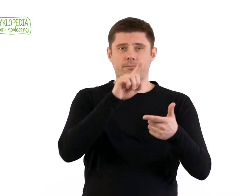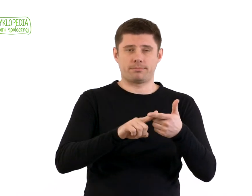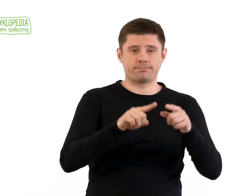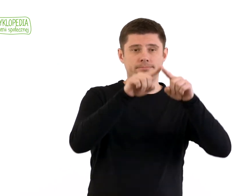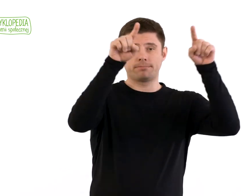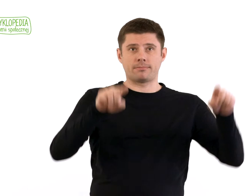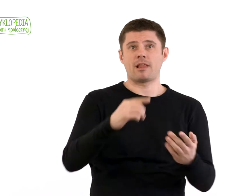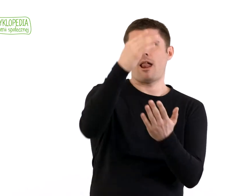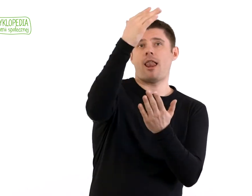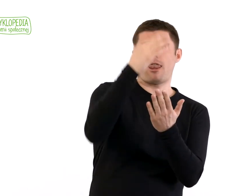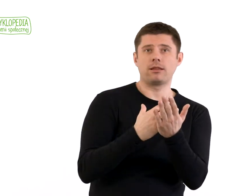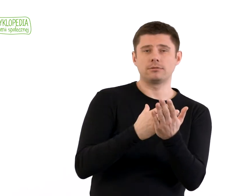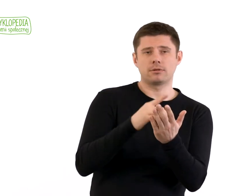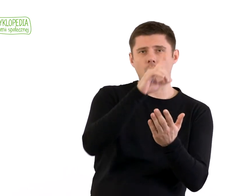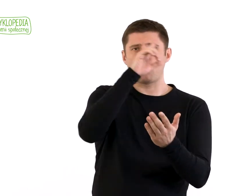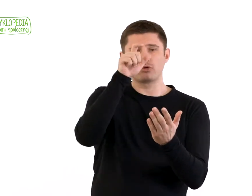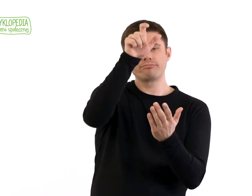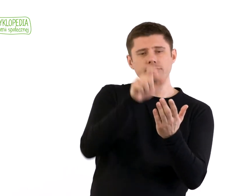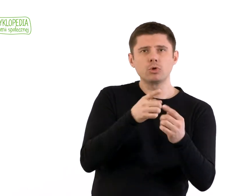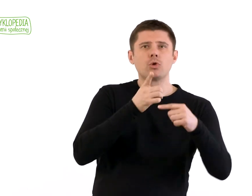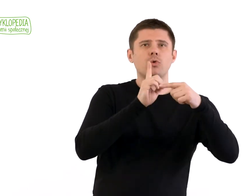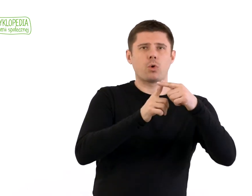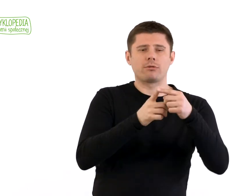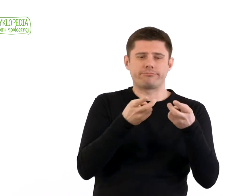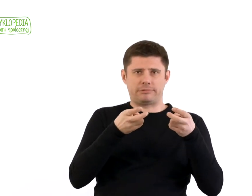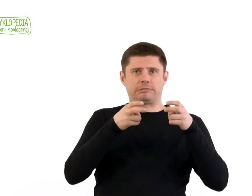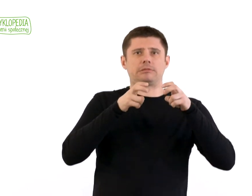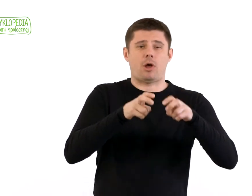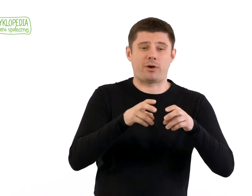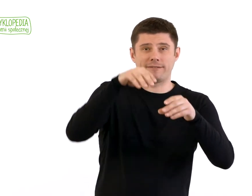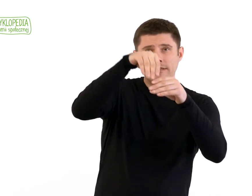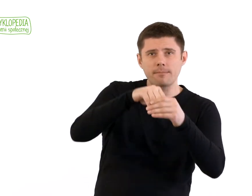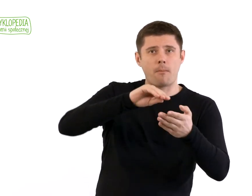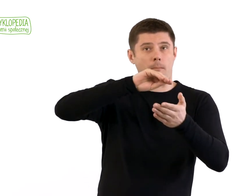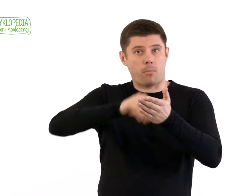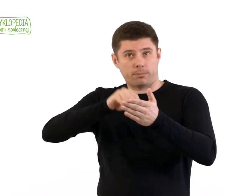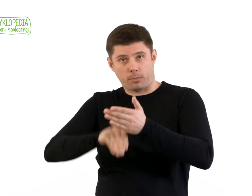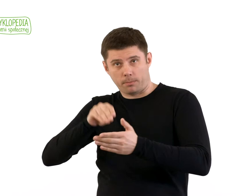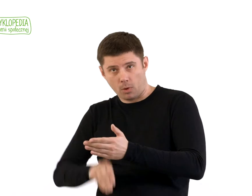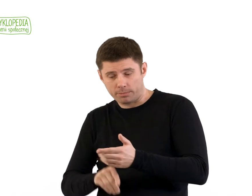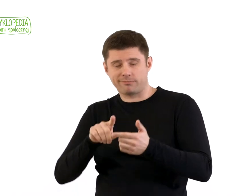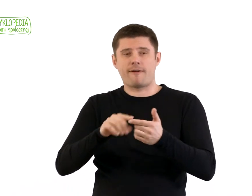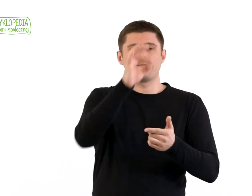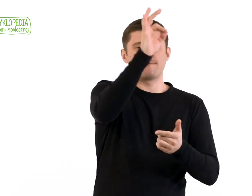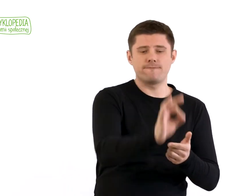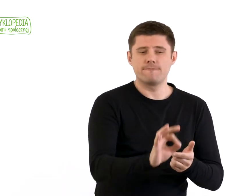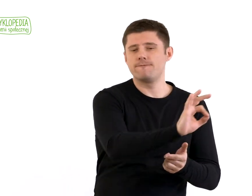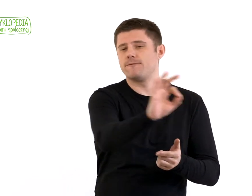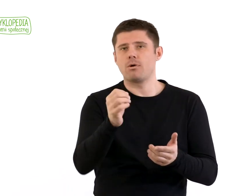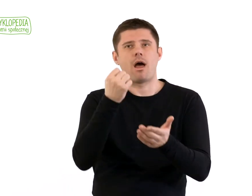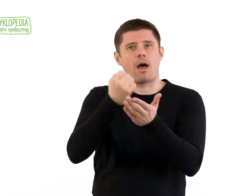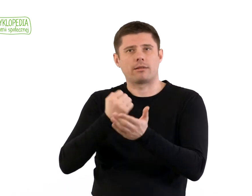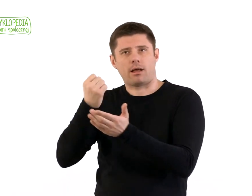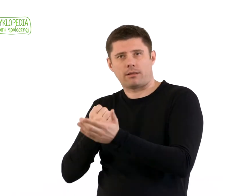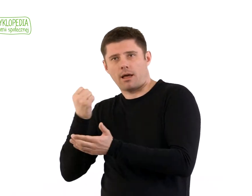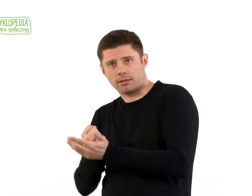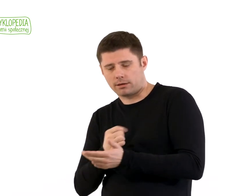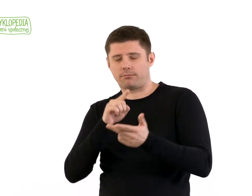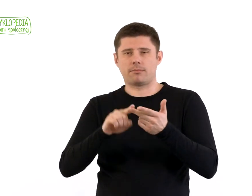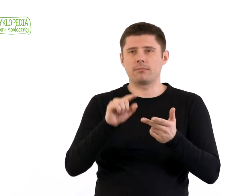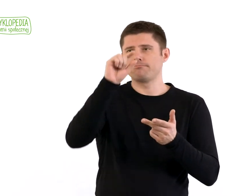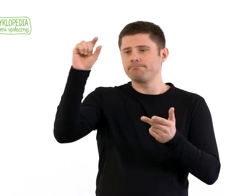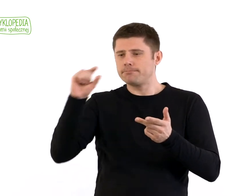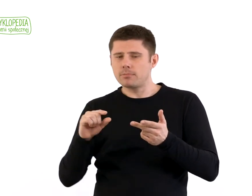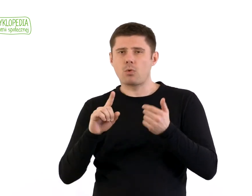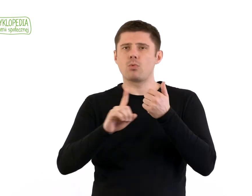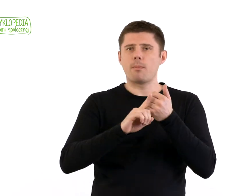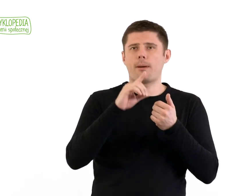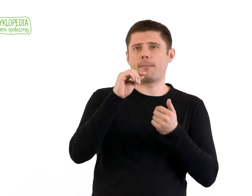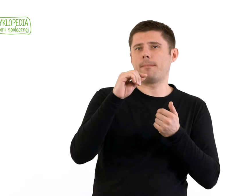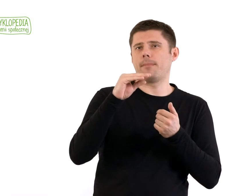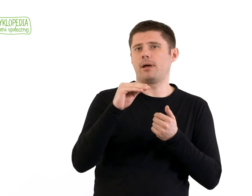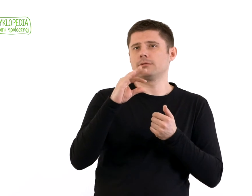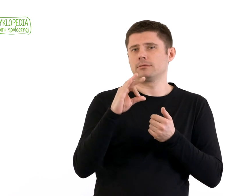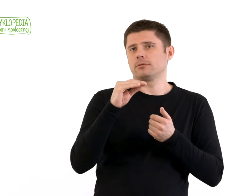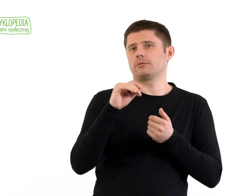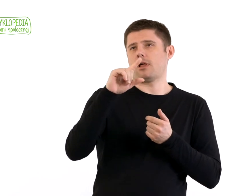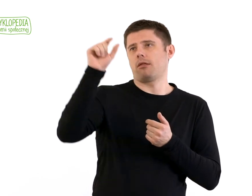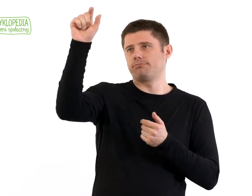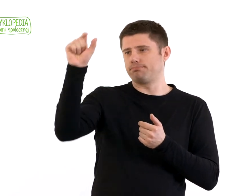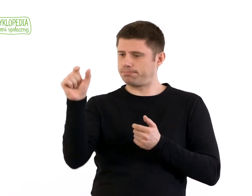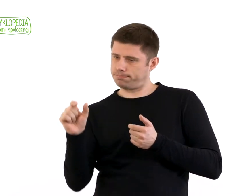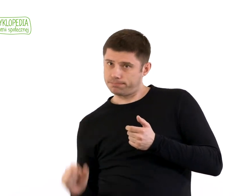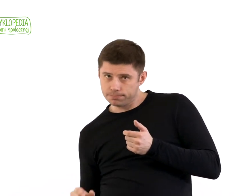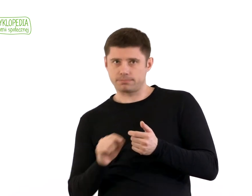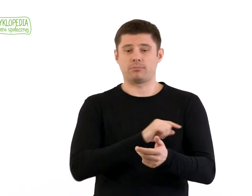2. lista członków założycieli z podpisami, adresami, nr PESEL;